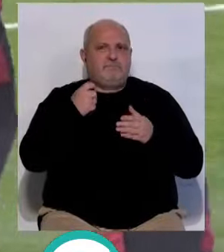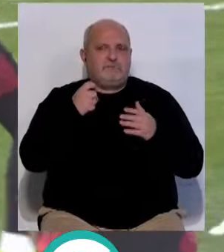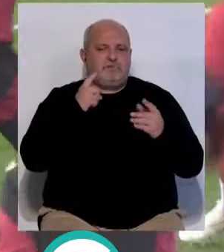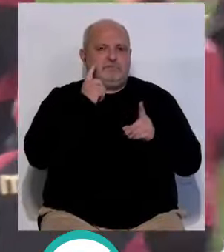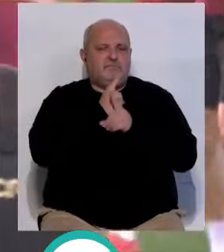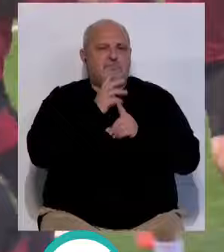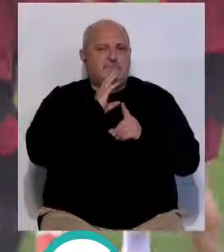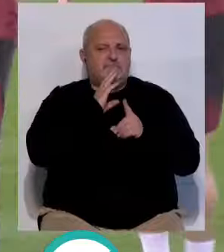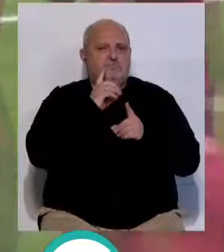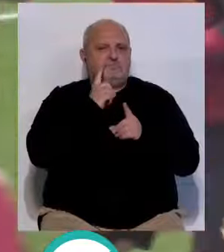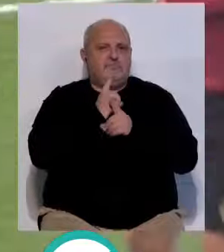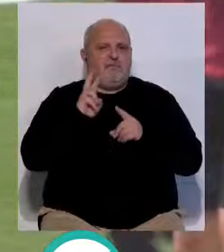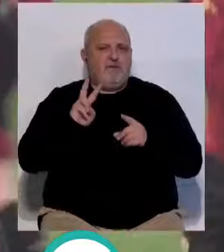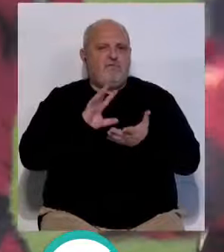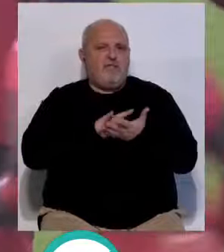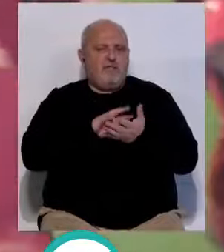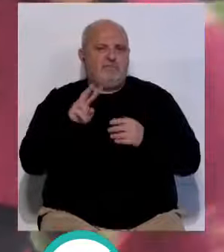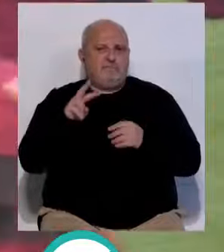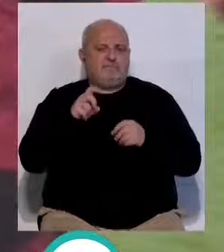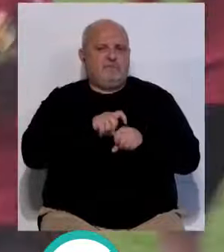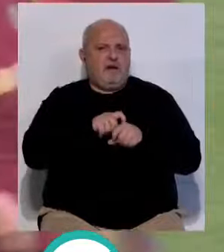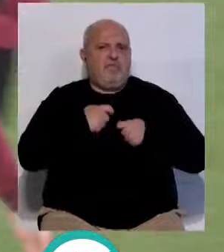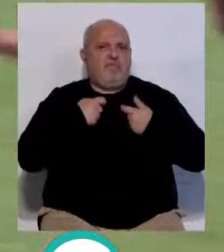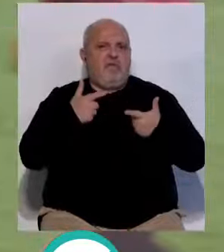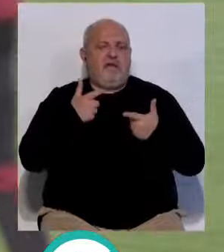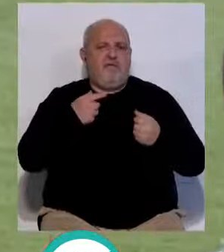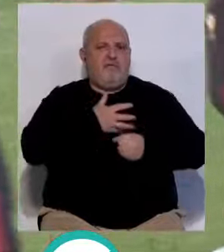ante el vallad oligo ante Valencia uno de esos carácter que le da la fuerza pues digo que el